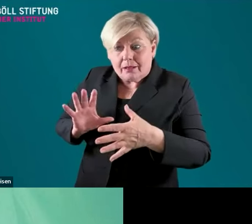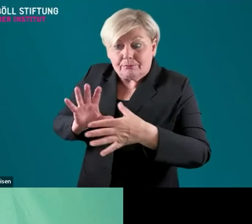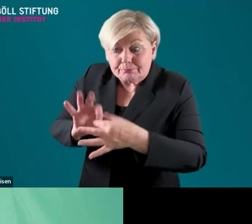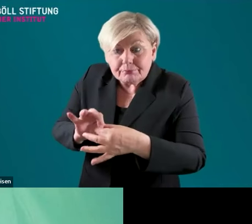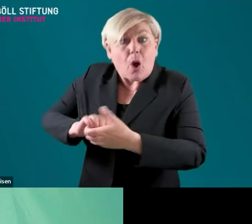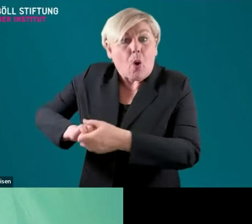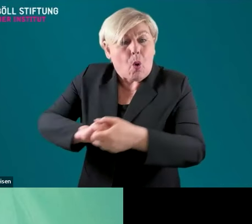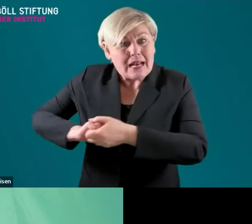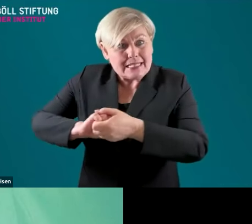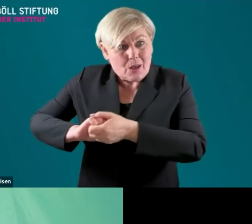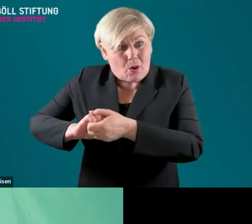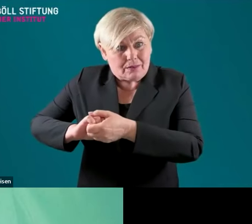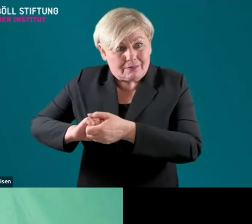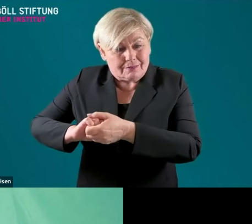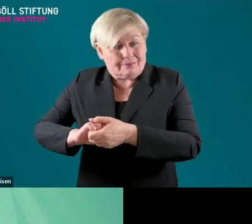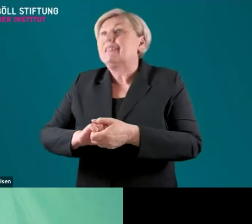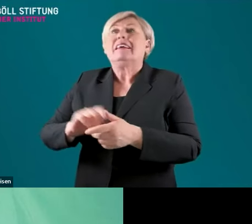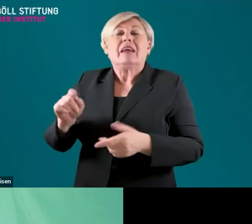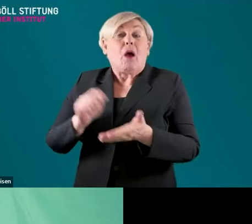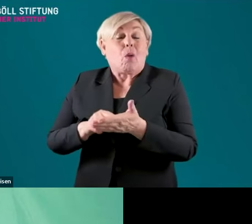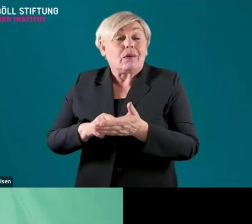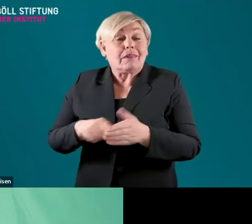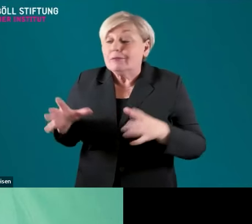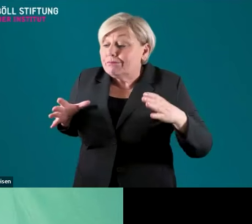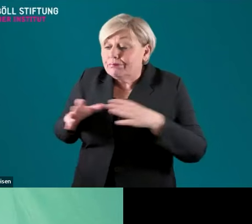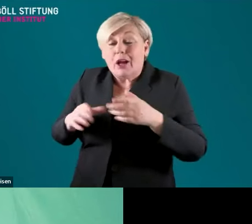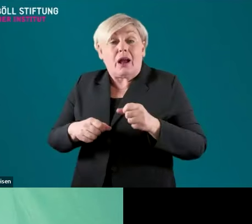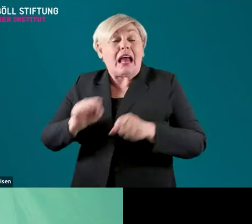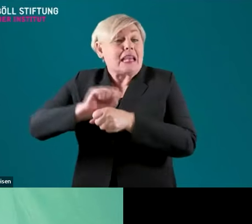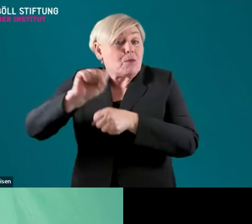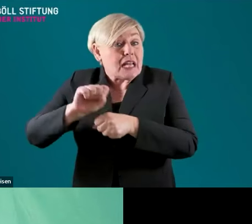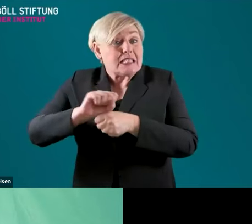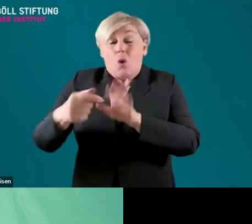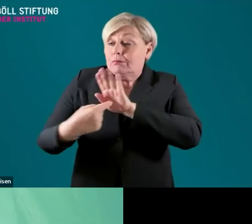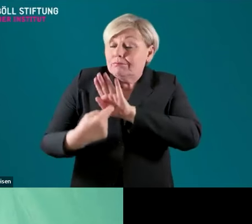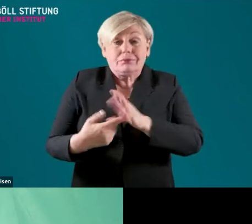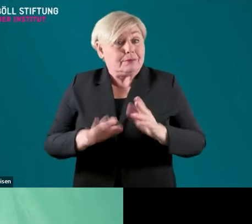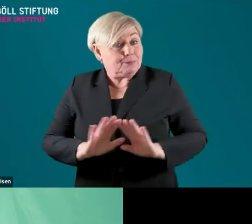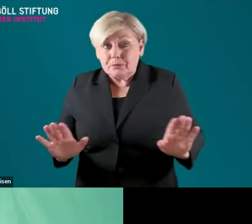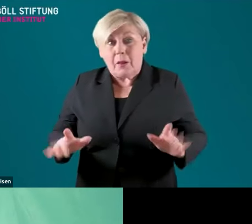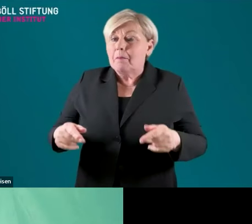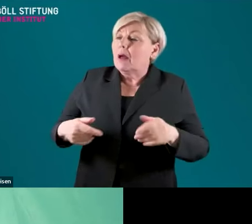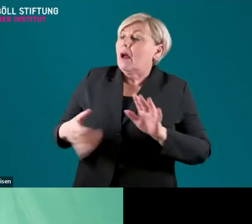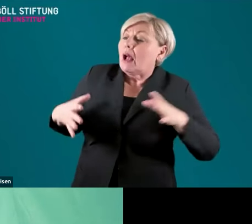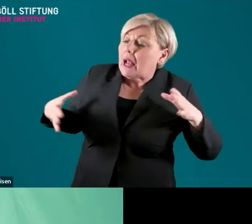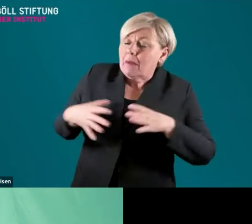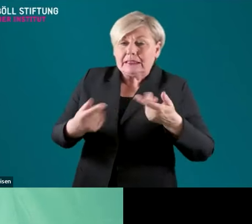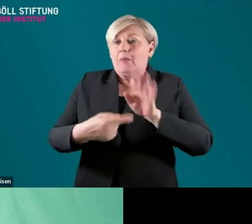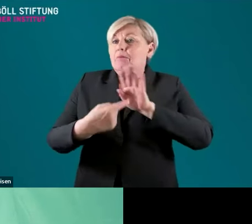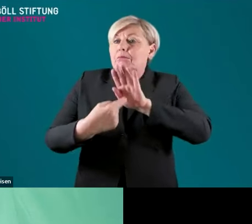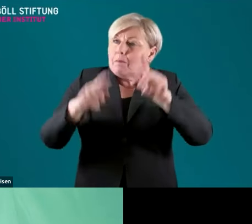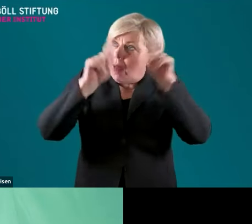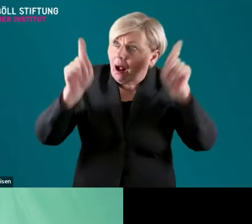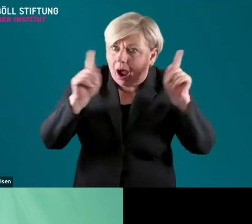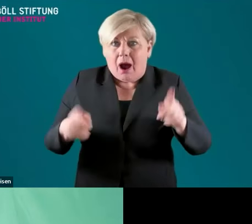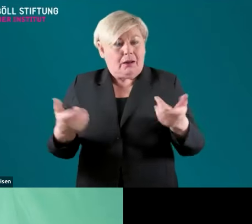die nicht gebildet wird über eine gemeinsame Demonstration oder über gemeinsame Plakate oder Flugblätter oder Resolution,